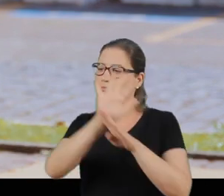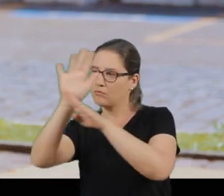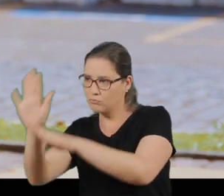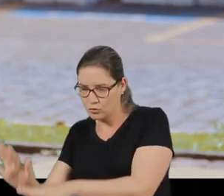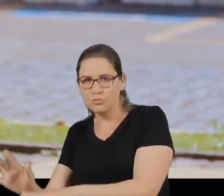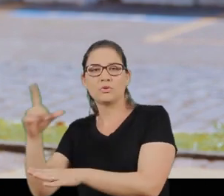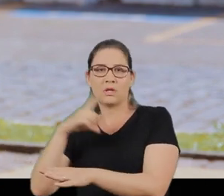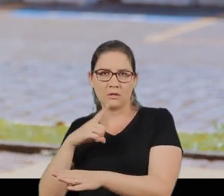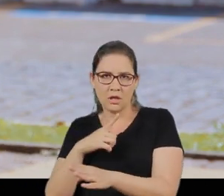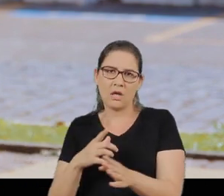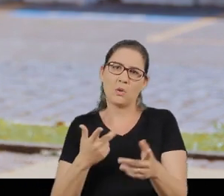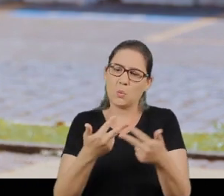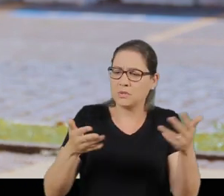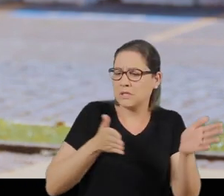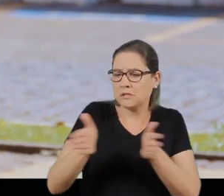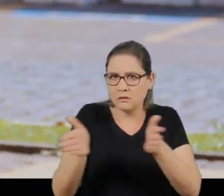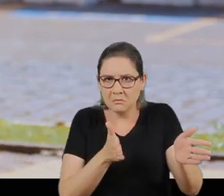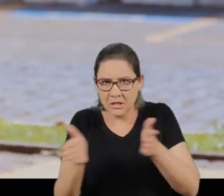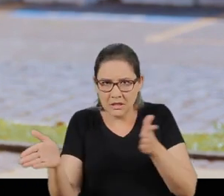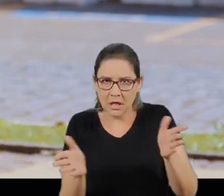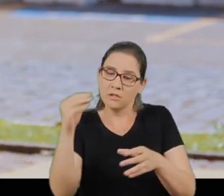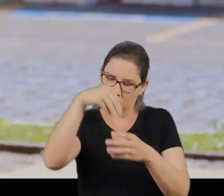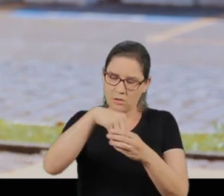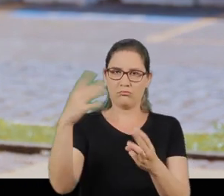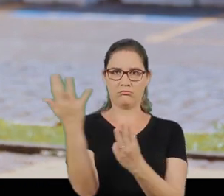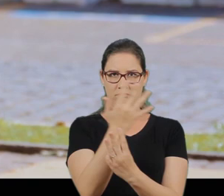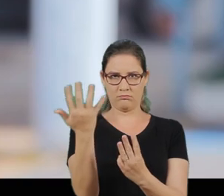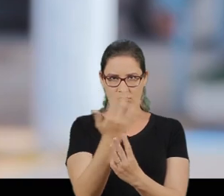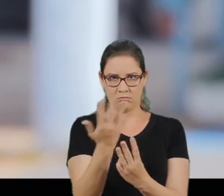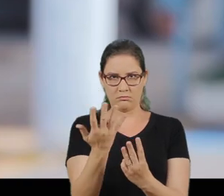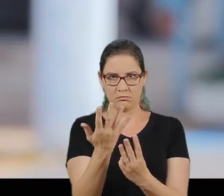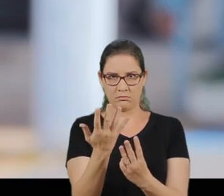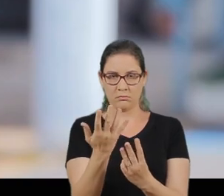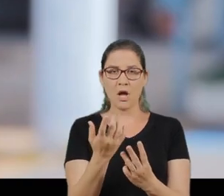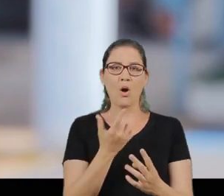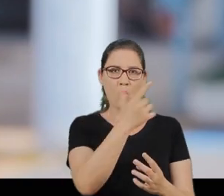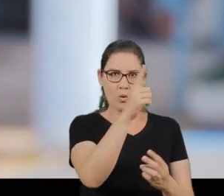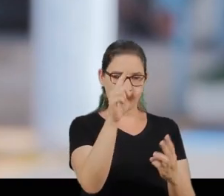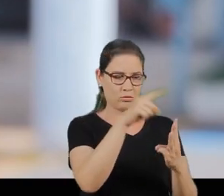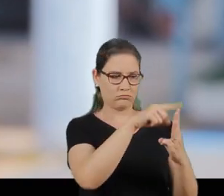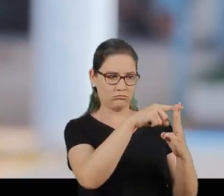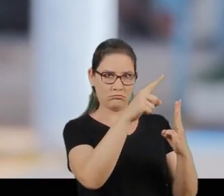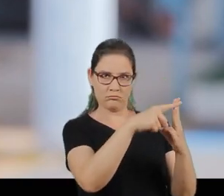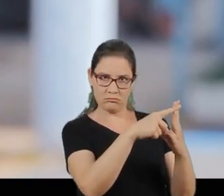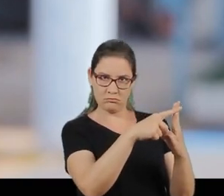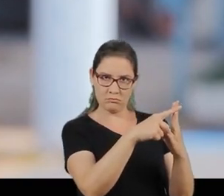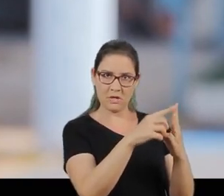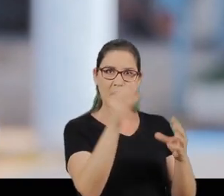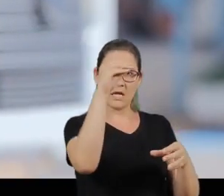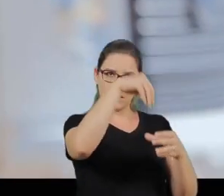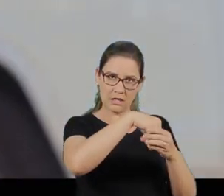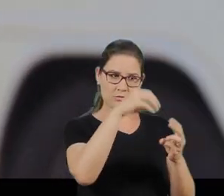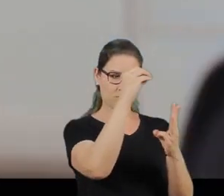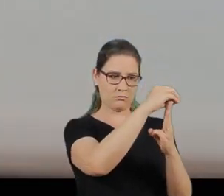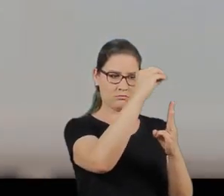sujeitos que necessitam de alguma ação de acessibilidade também dentro da instituição. E os demais núcleos também, dentro